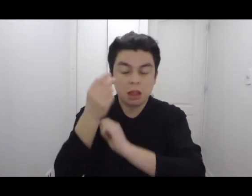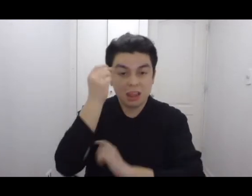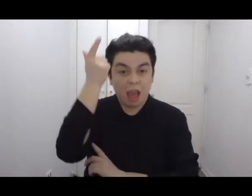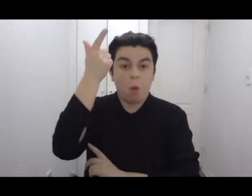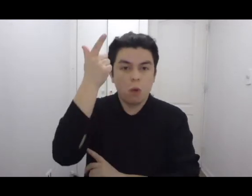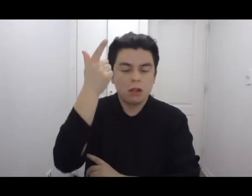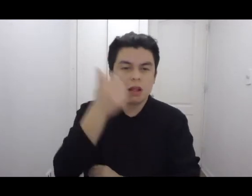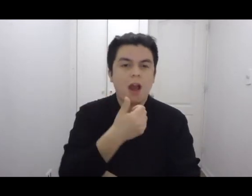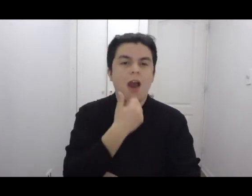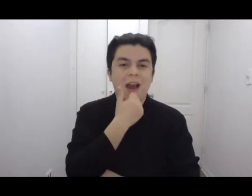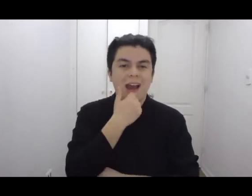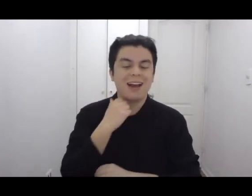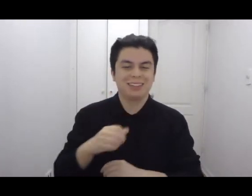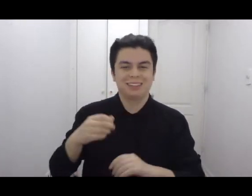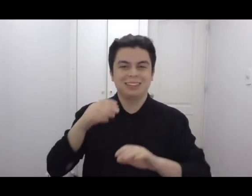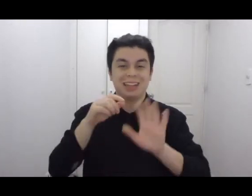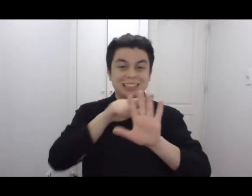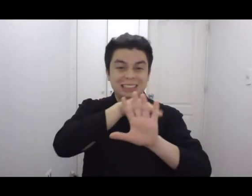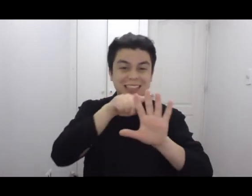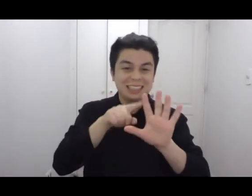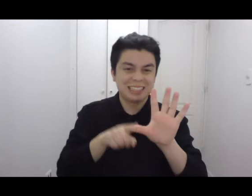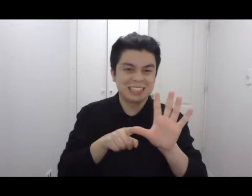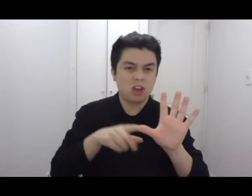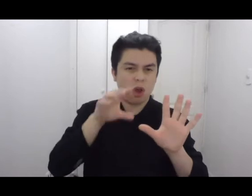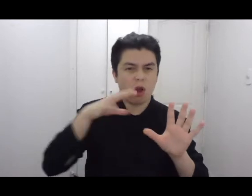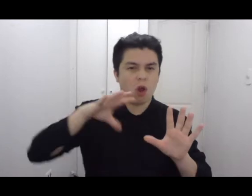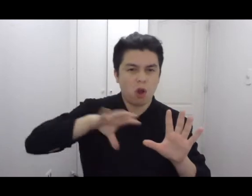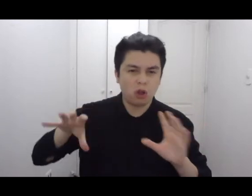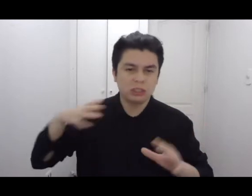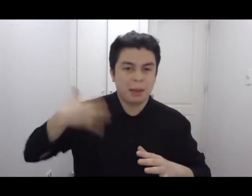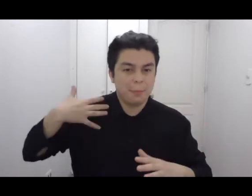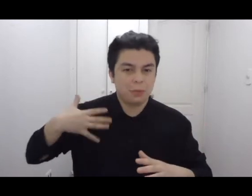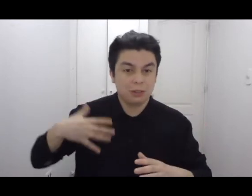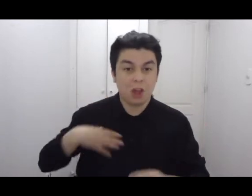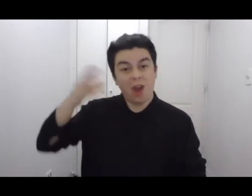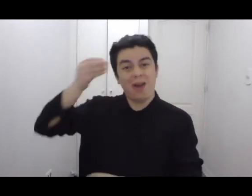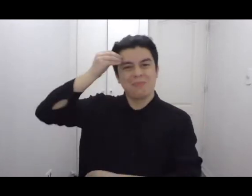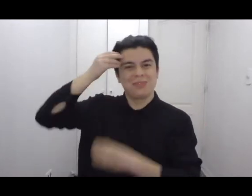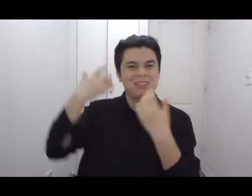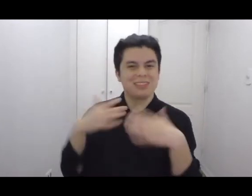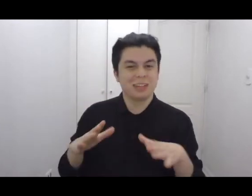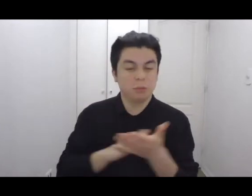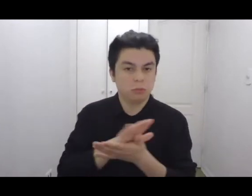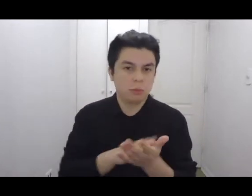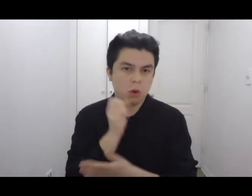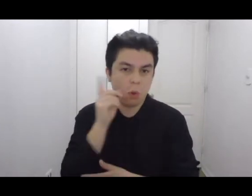y hay cinco pilares básicos, ya me los aprendí con la doctora